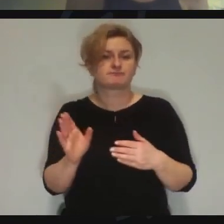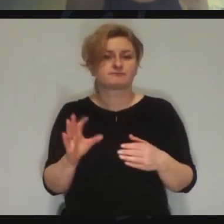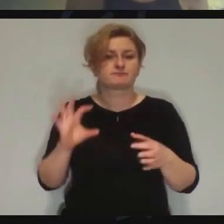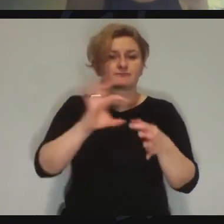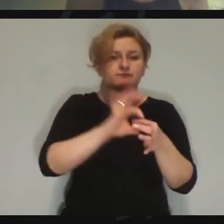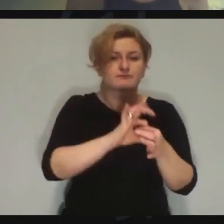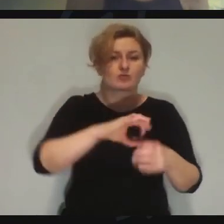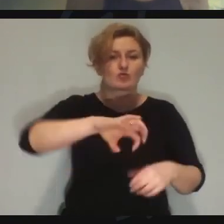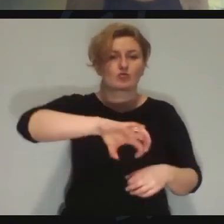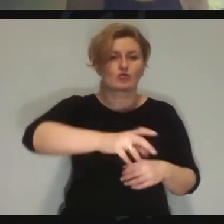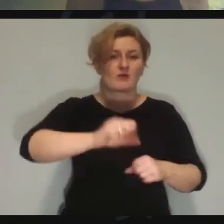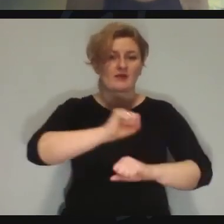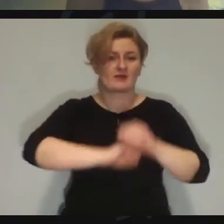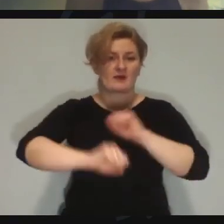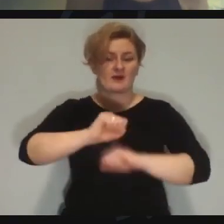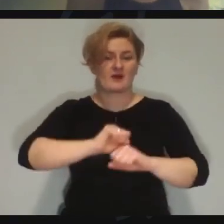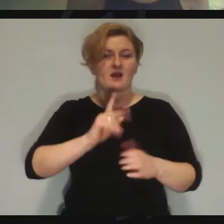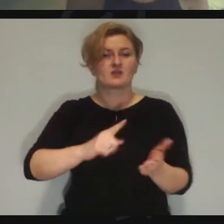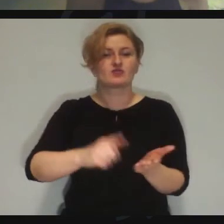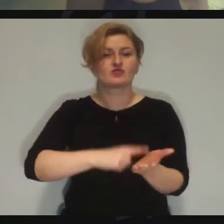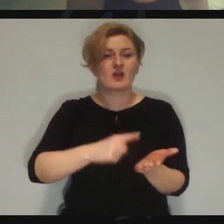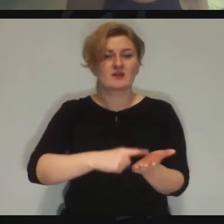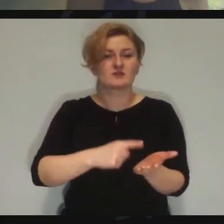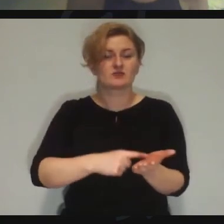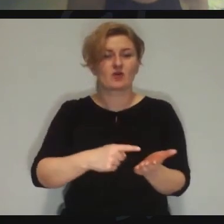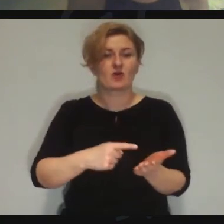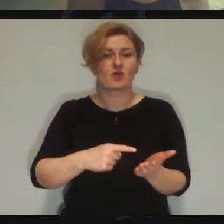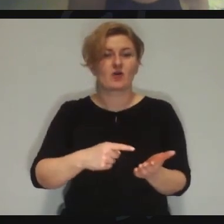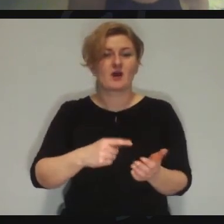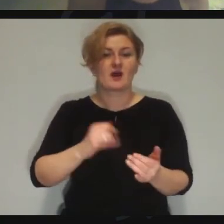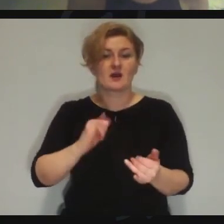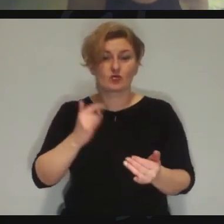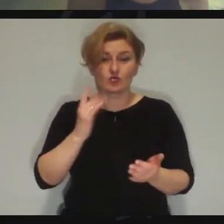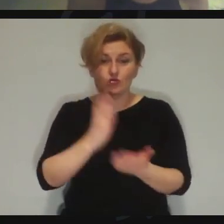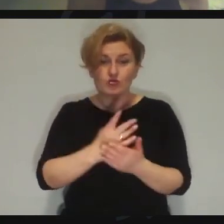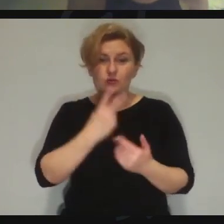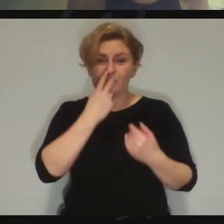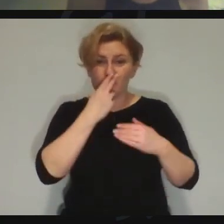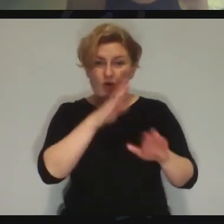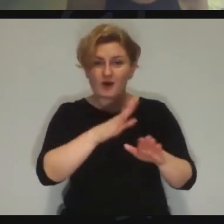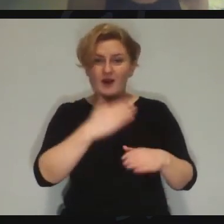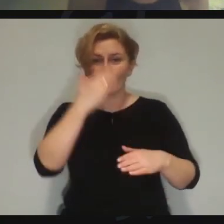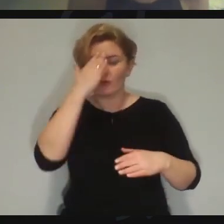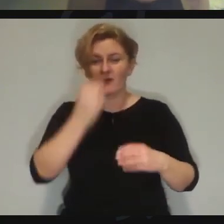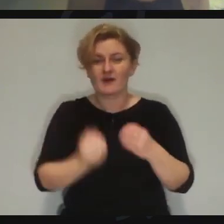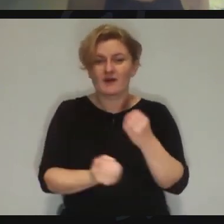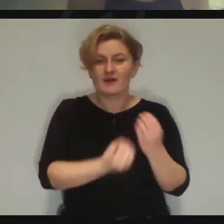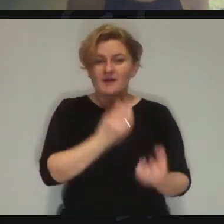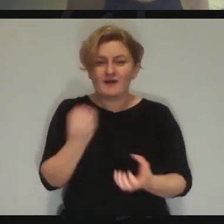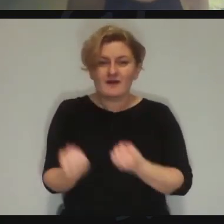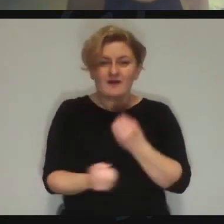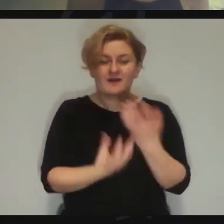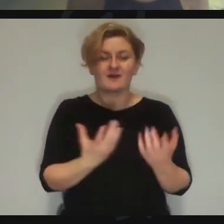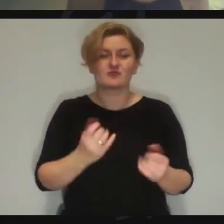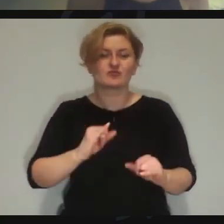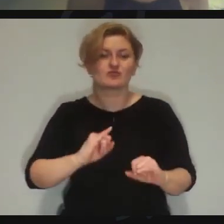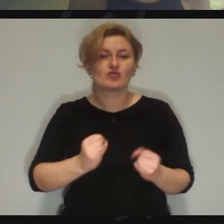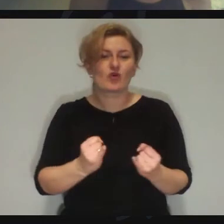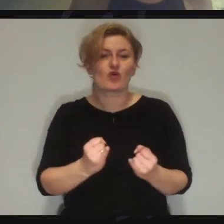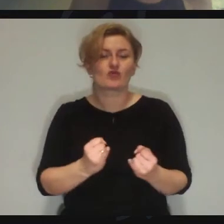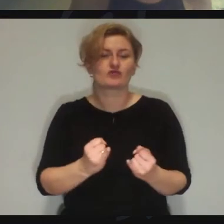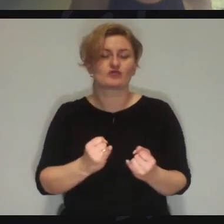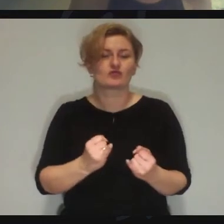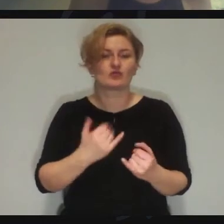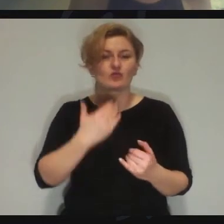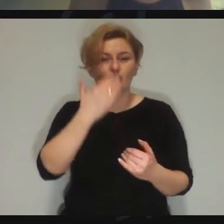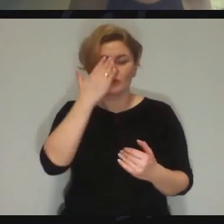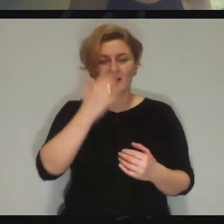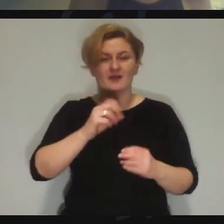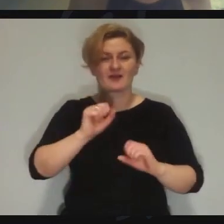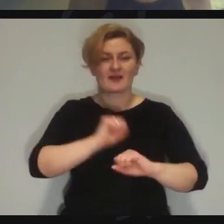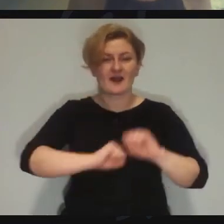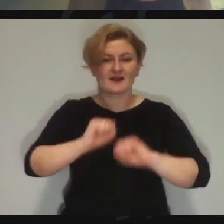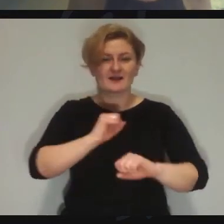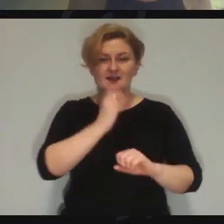Bardzo często dzieje się tak, że chłopcy pokazują mi, że znają i potrafią wykonywać sztuczki,